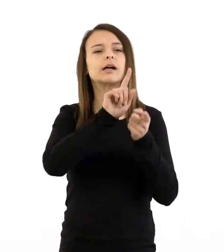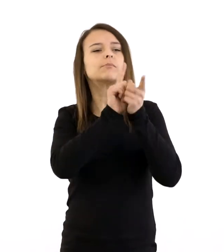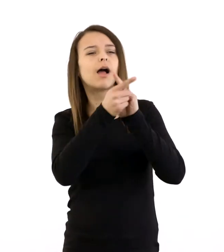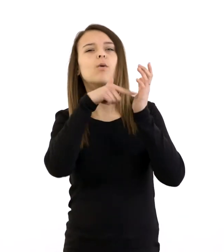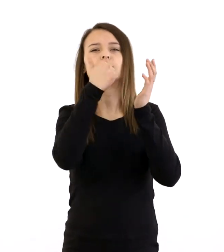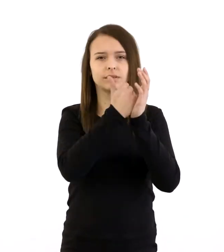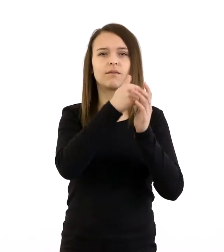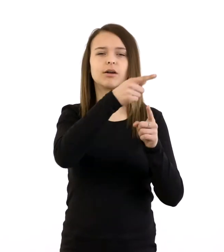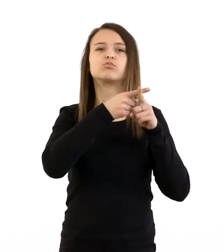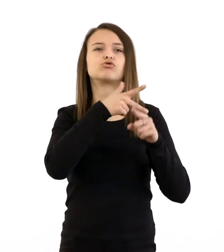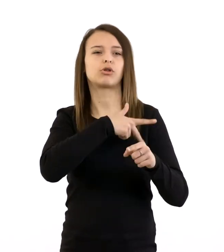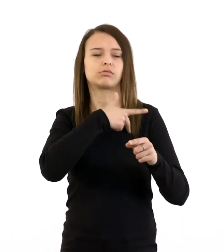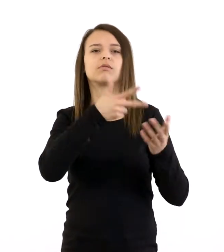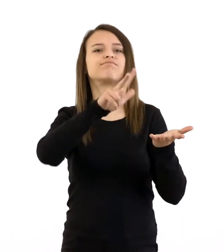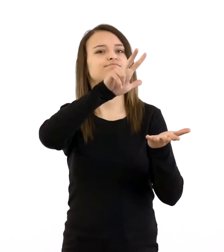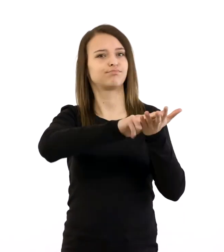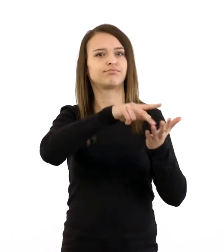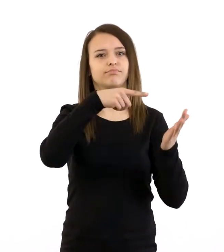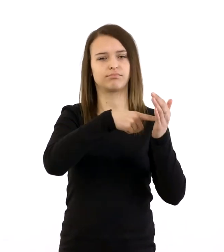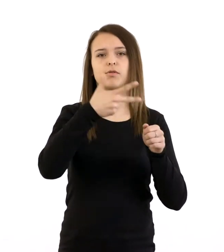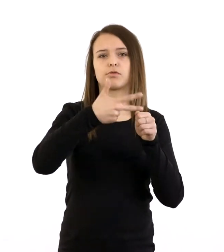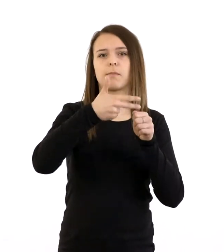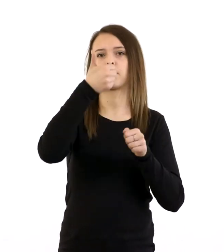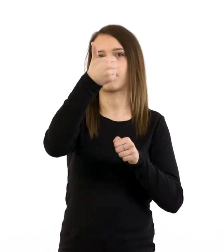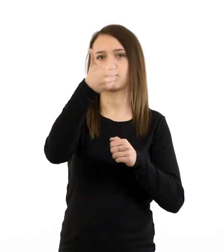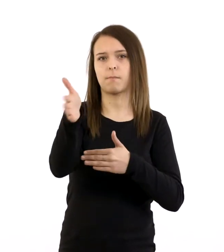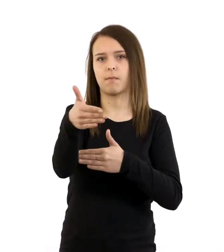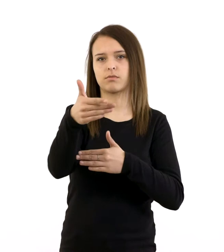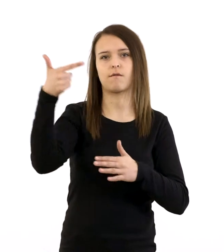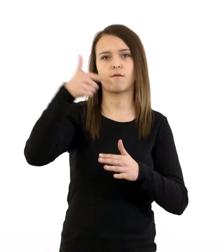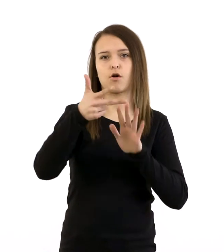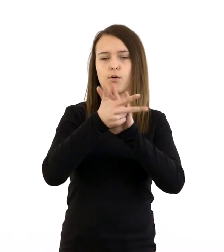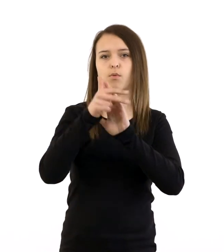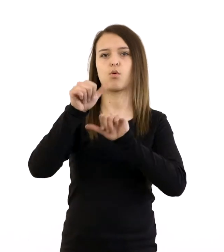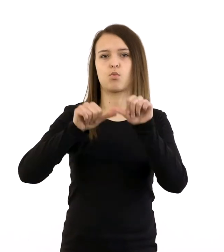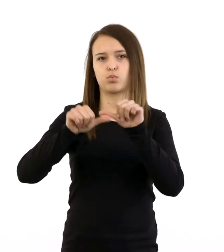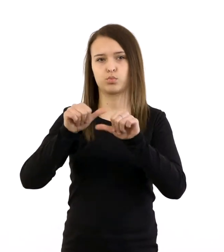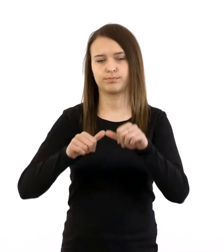Nowelizacja ustawy o spółdzielniach socjalnych weszła w życie 31 marca 2018 r.